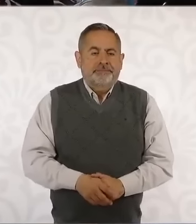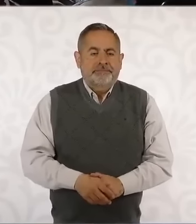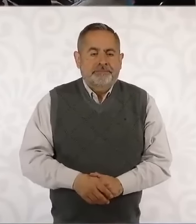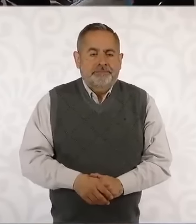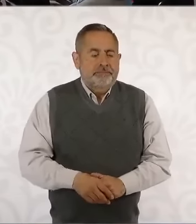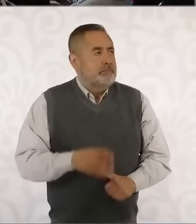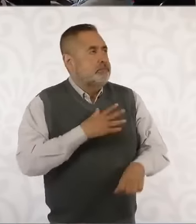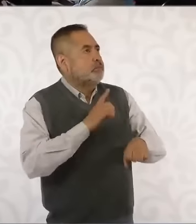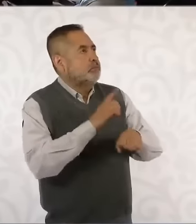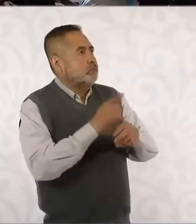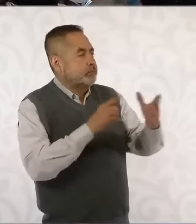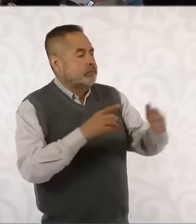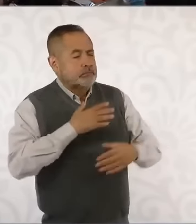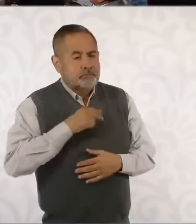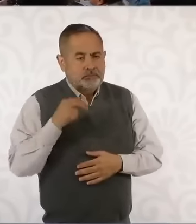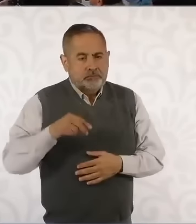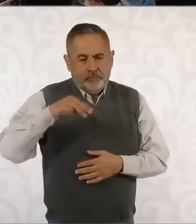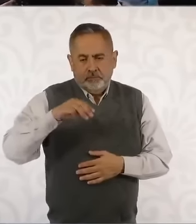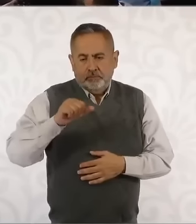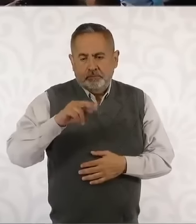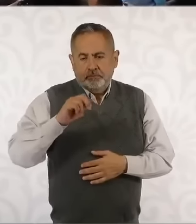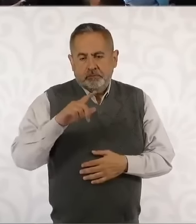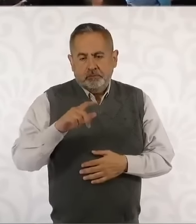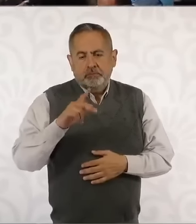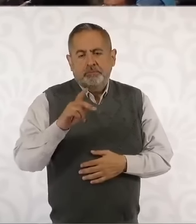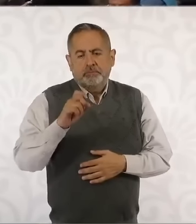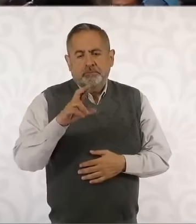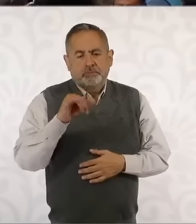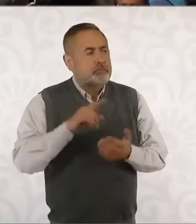Buen día, presidenta Manuel Pedrero de los Reporteros MX. Muchas preguntas, pero antes que